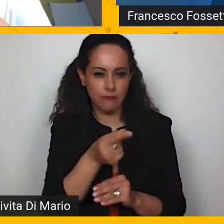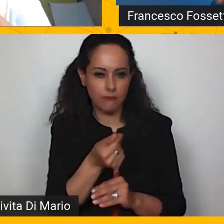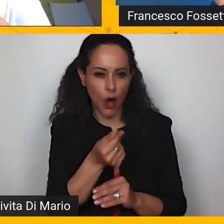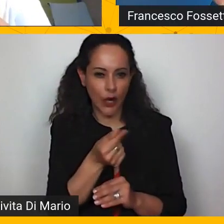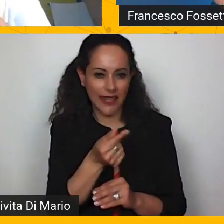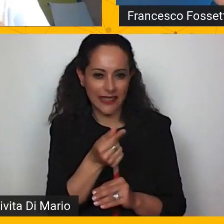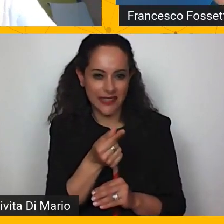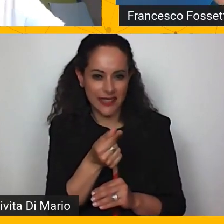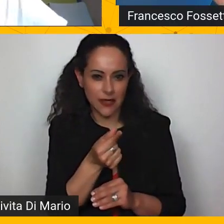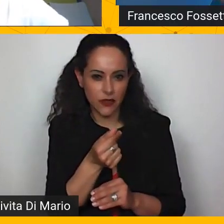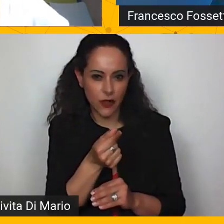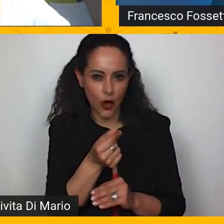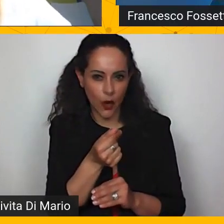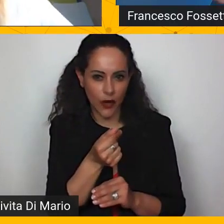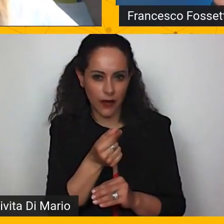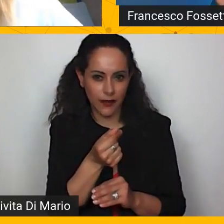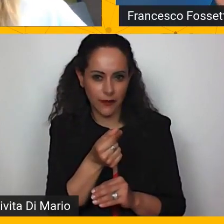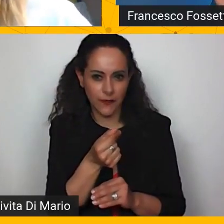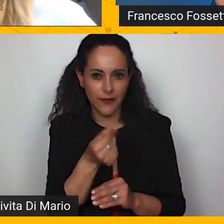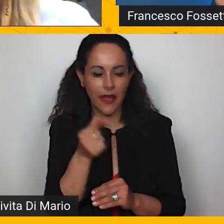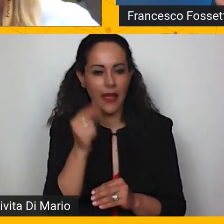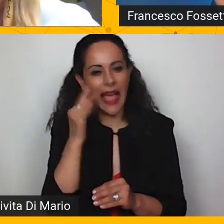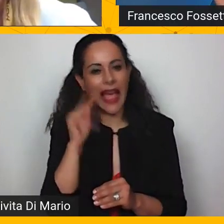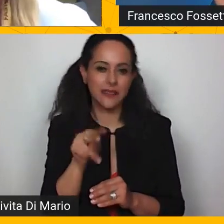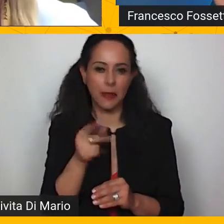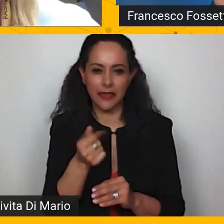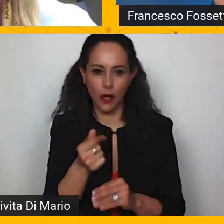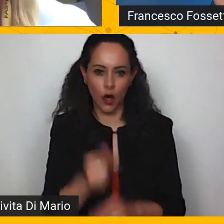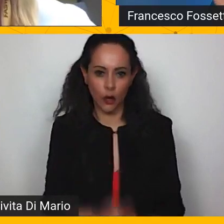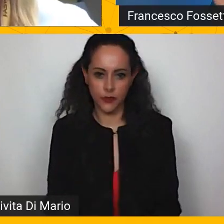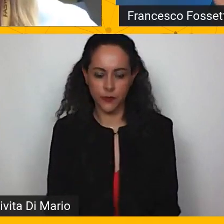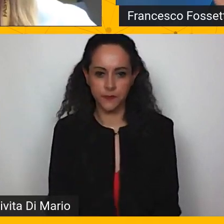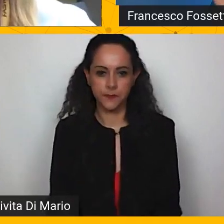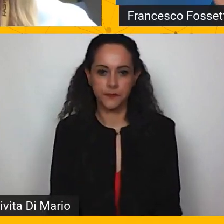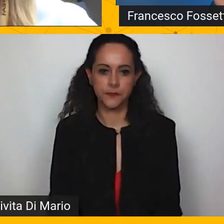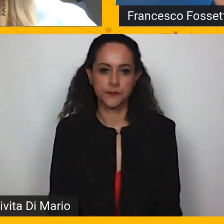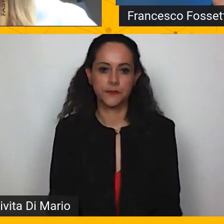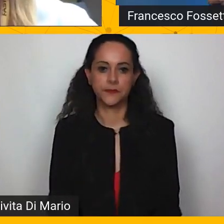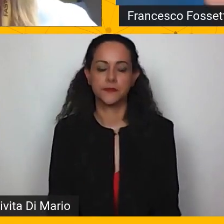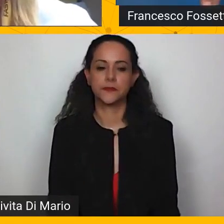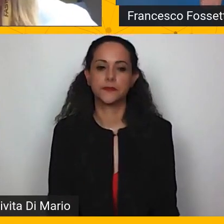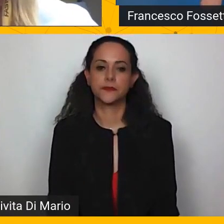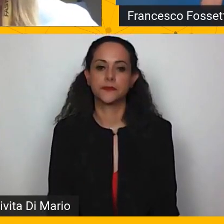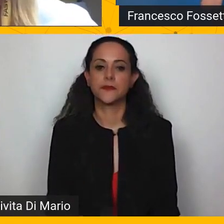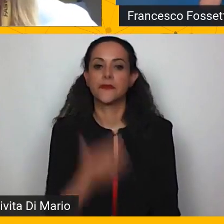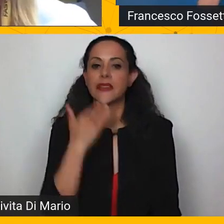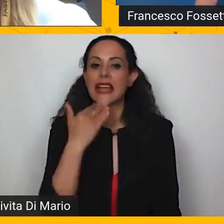monetizzazione eh e appunto